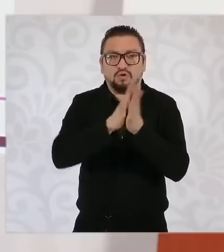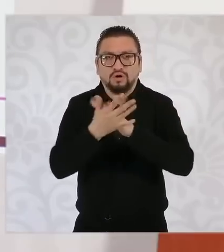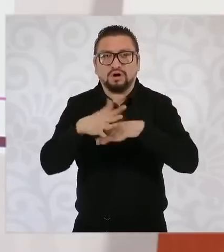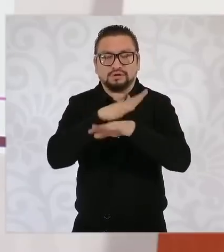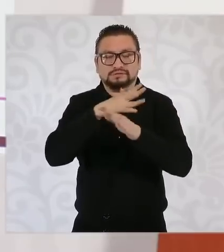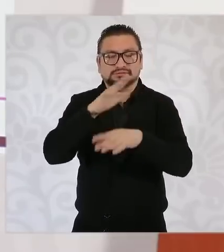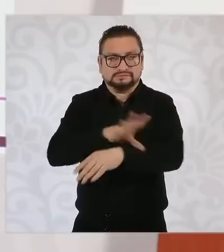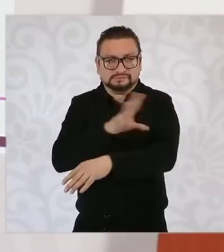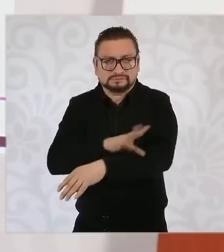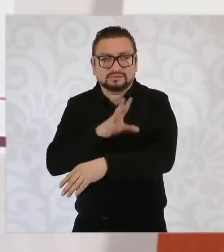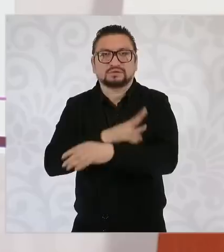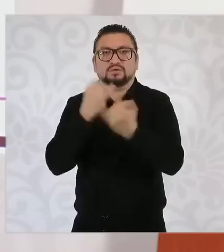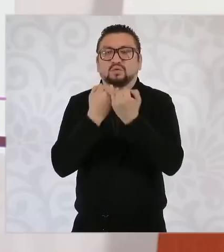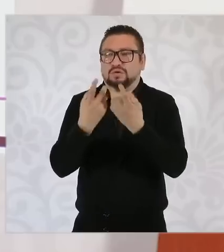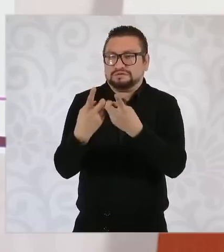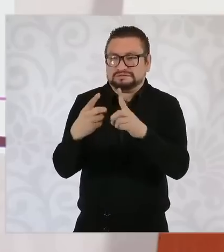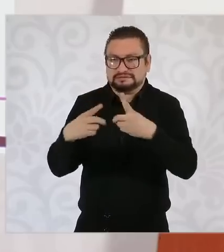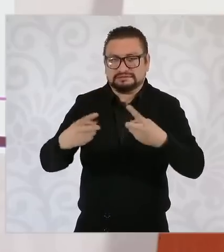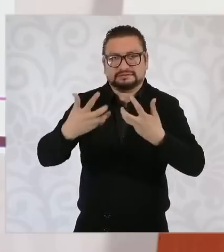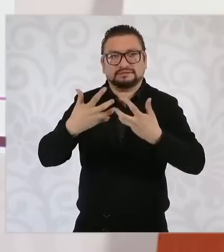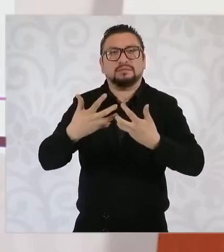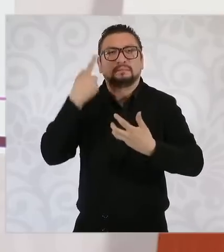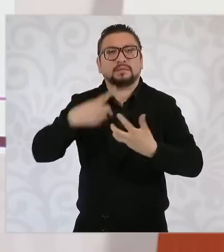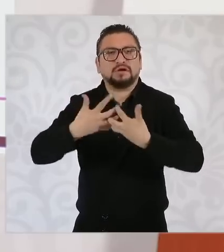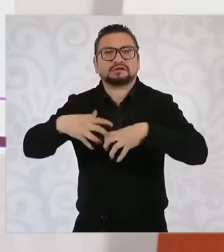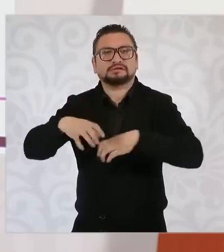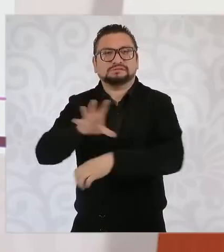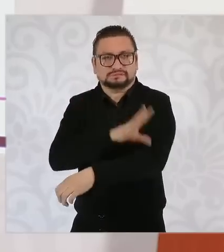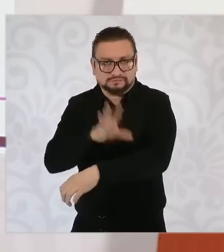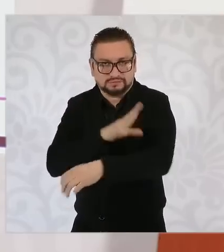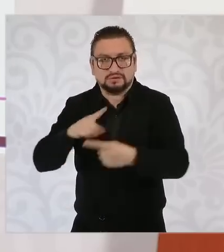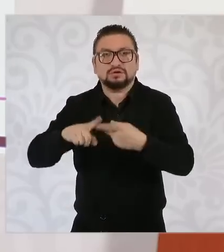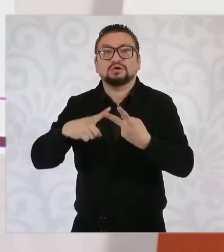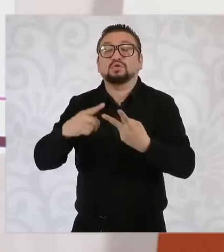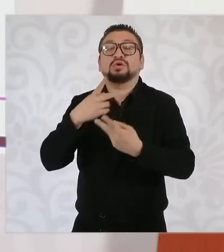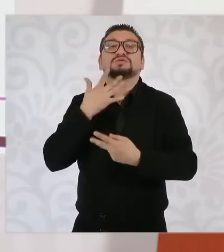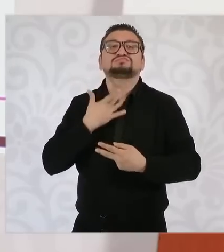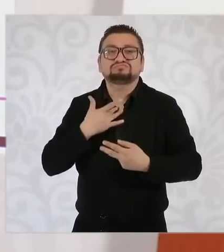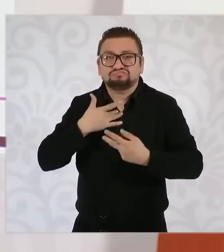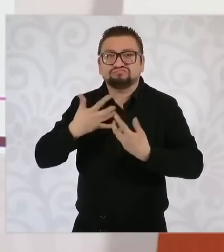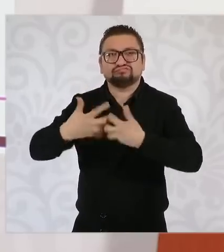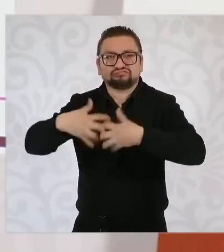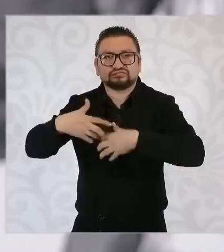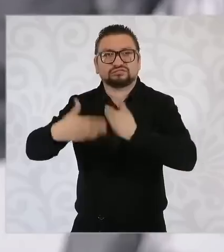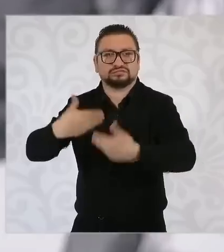del sector eléctrico y el plan de desarrollo del sector hidrocarburos y muy importante se